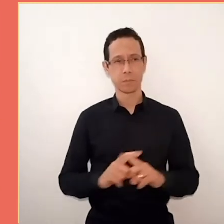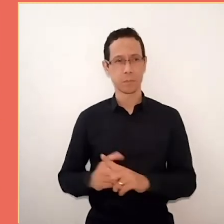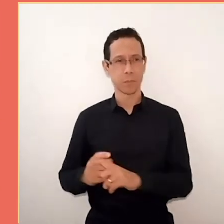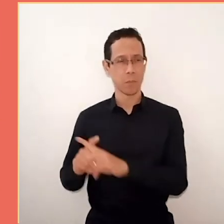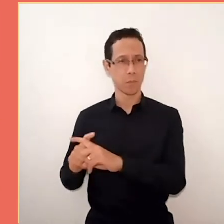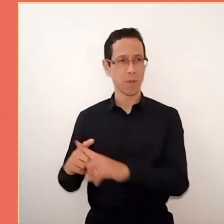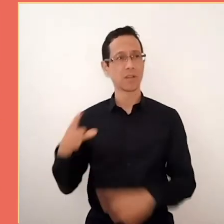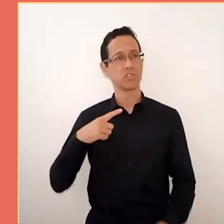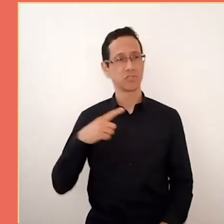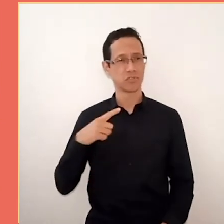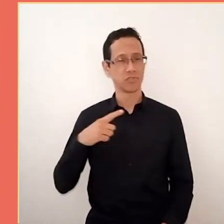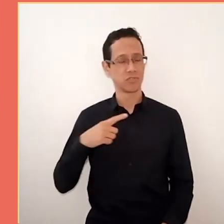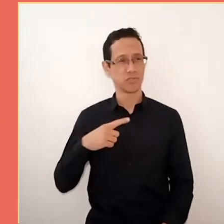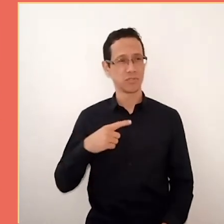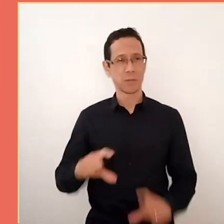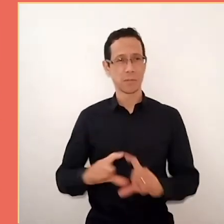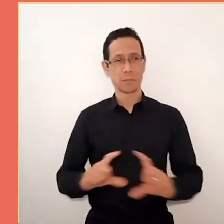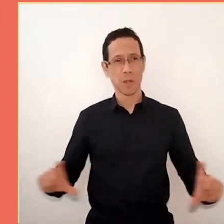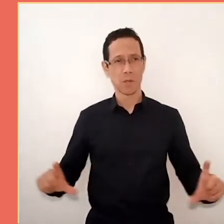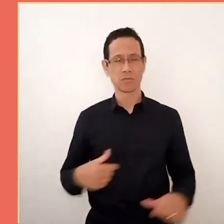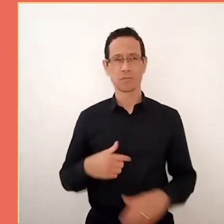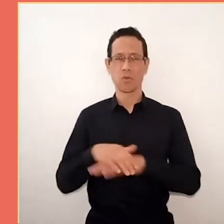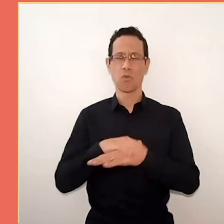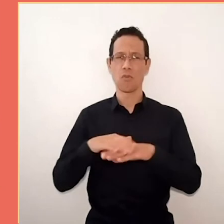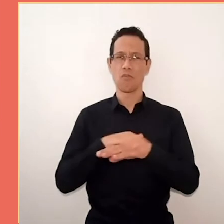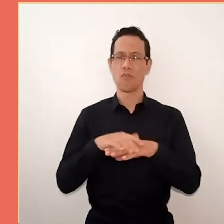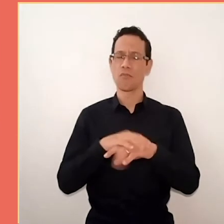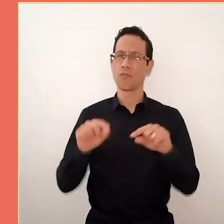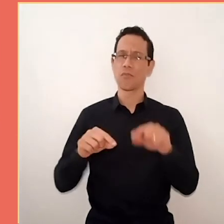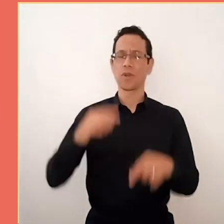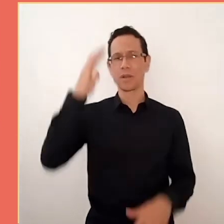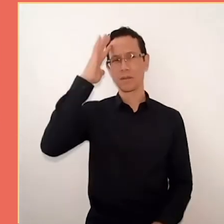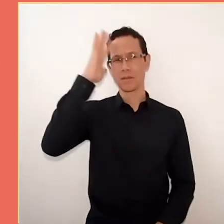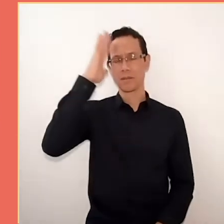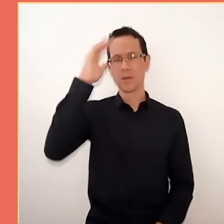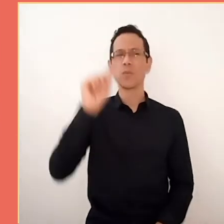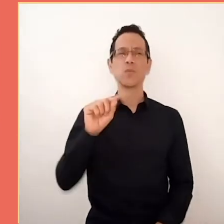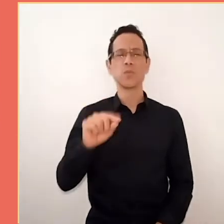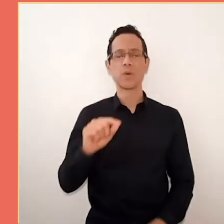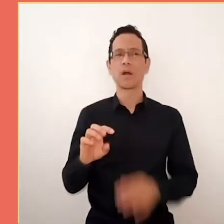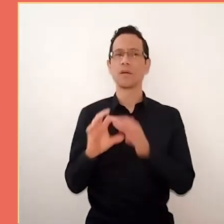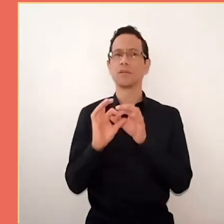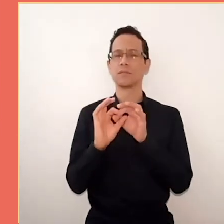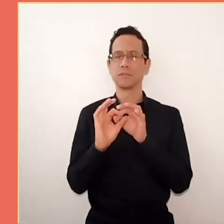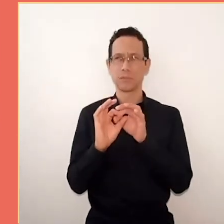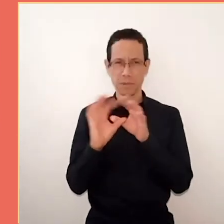que me pegou, que é essa ideia da gente pensar o que é liberdade? O que é descaso?